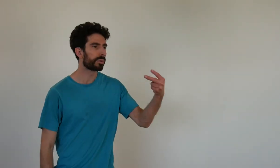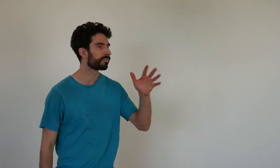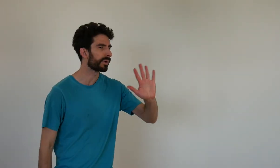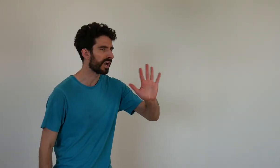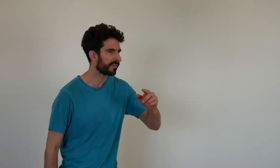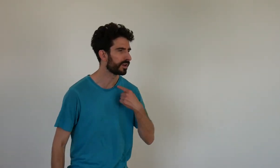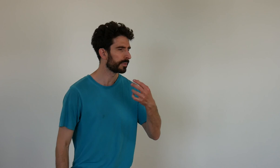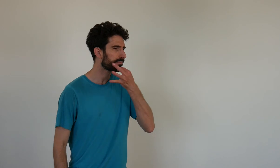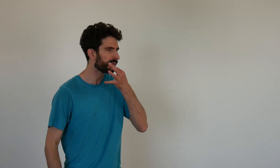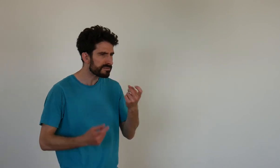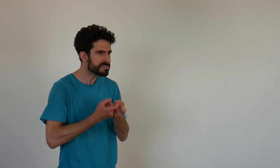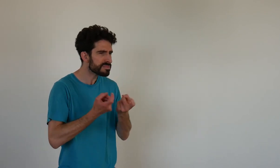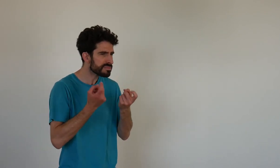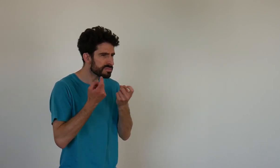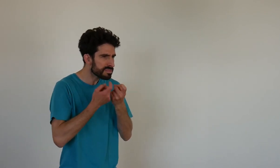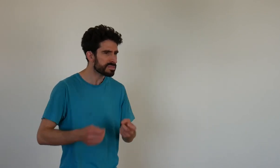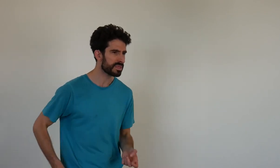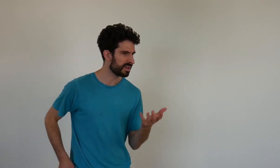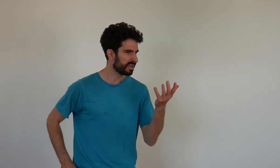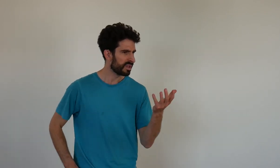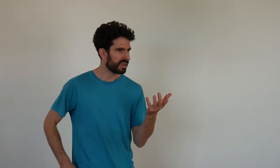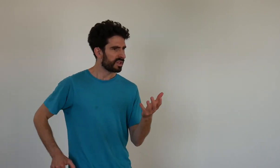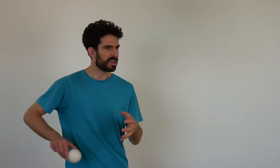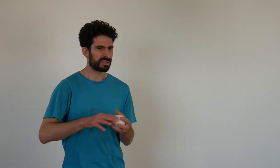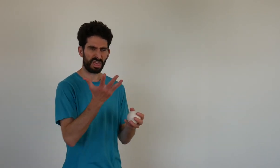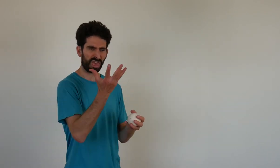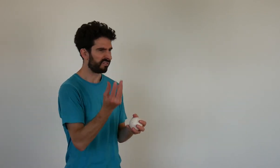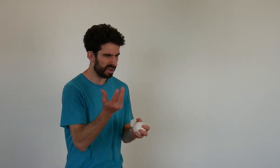Pas grave ! J'en profite pour entraîner ma main faible.